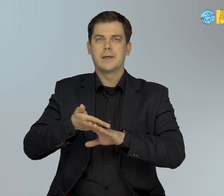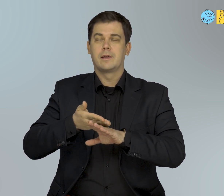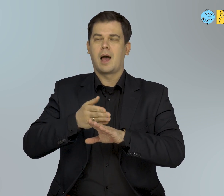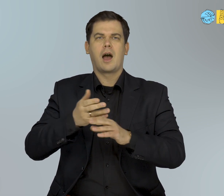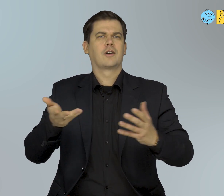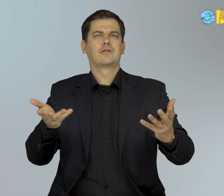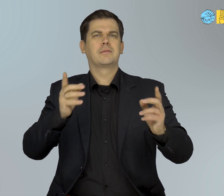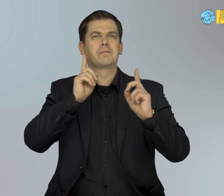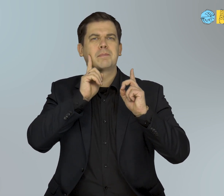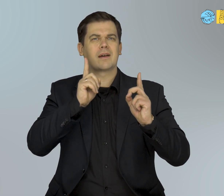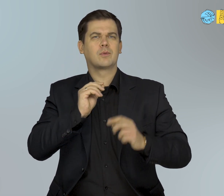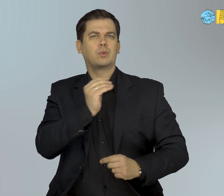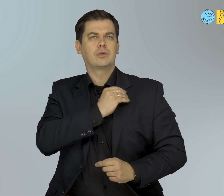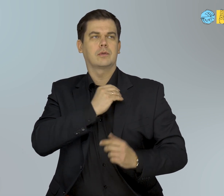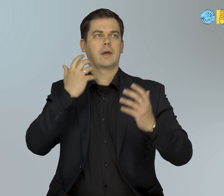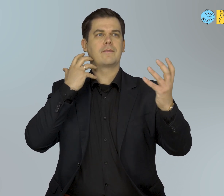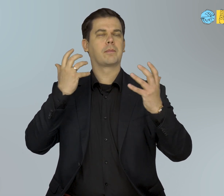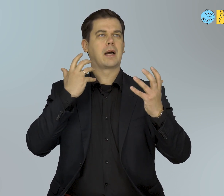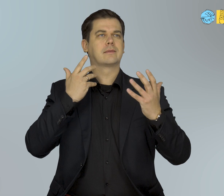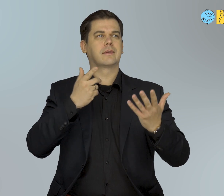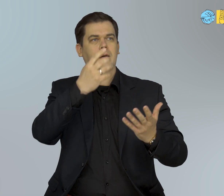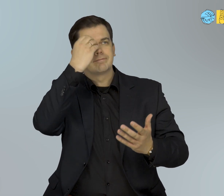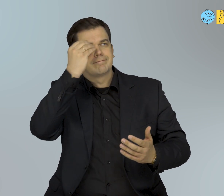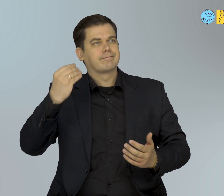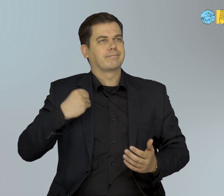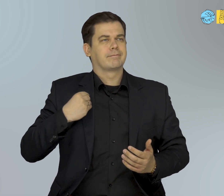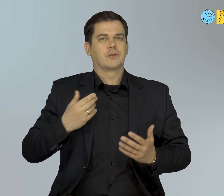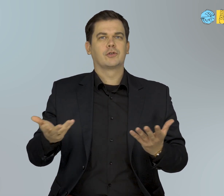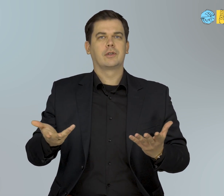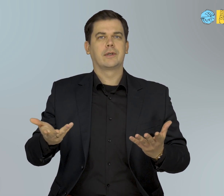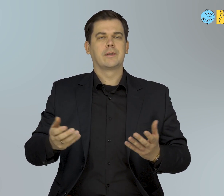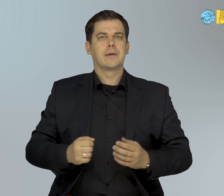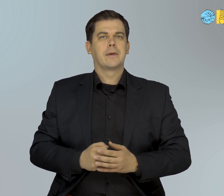Gdzie uzyskać rzetelne informacje?